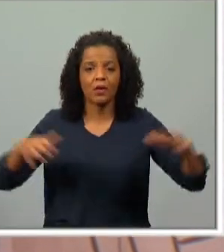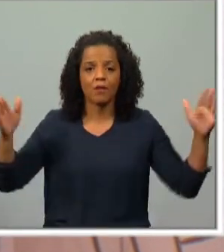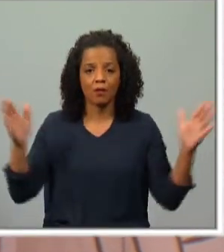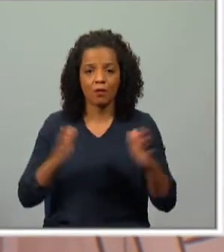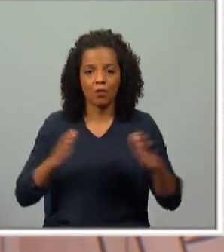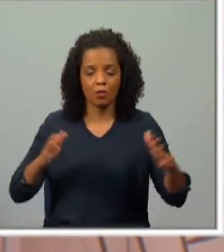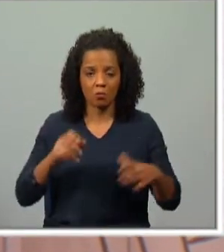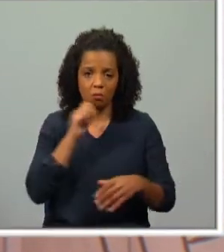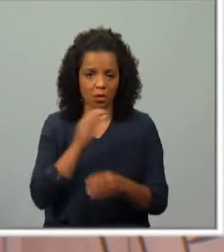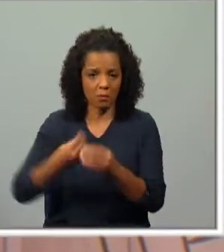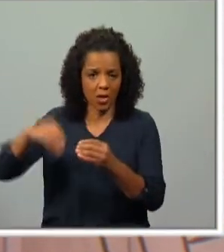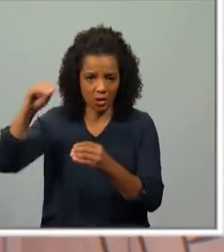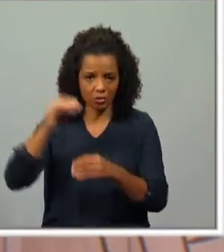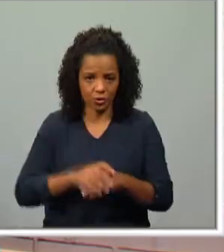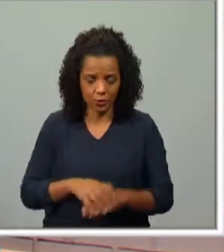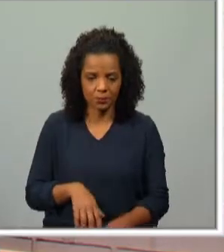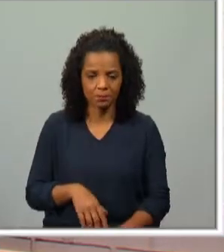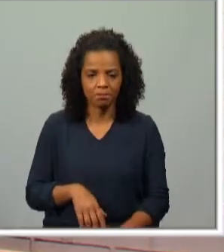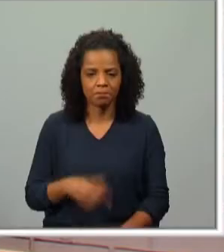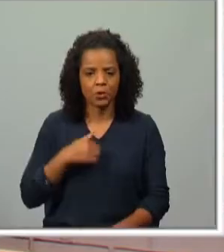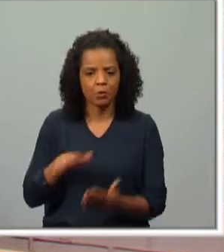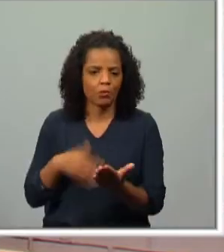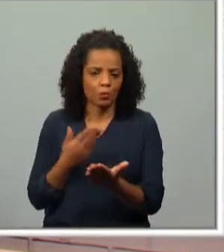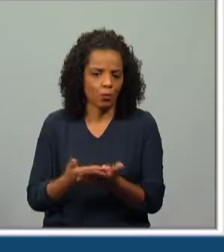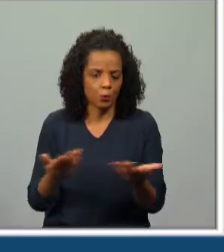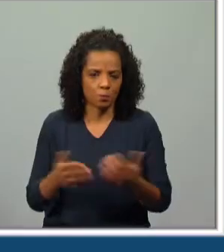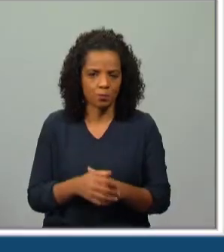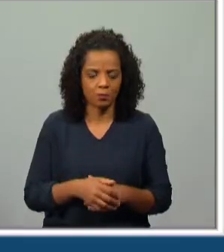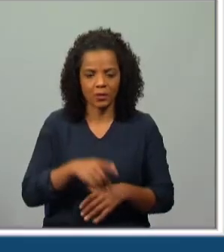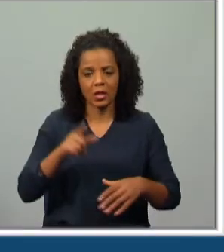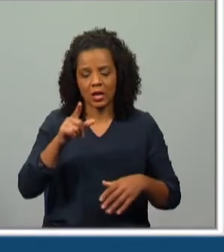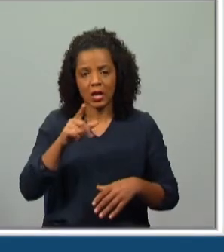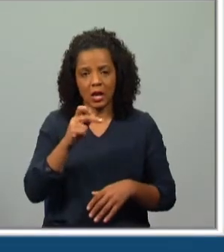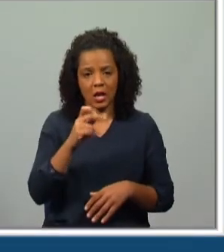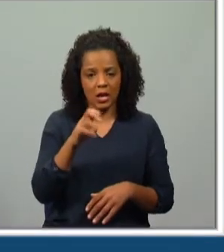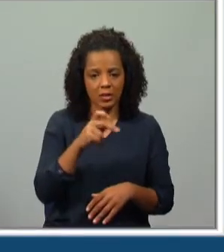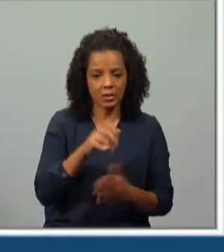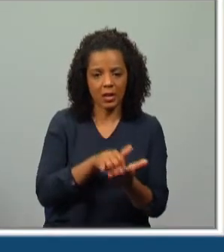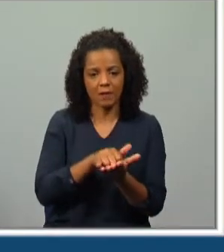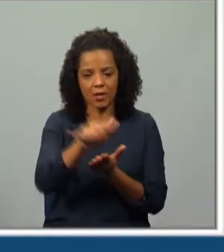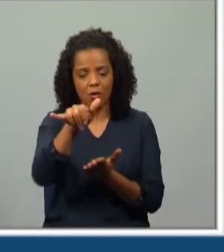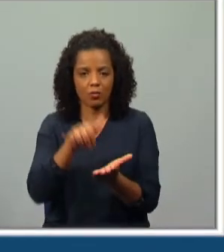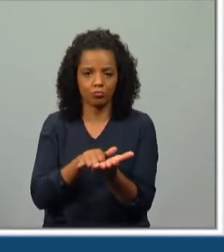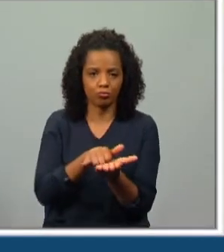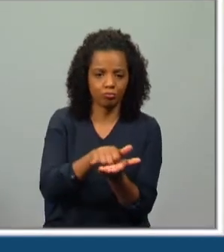podemos encontrar mais então eu sugiro testas asa avião Era o porto aeronave 我們可以找到更多，所以我建議前額 機翼 飛機 這是飛機端口